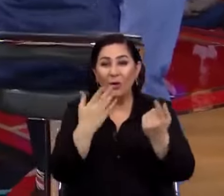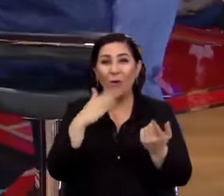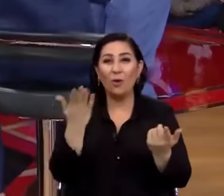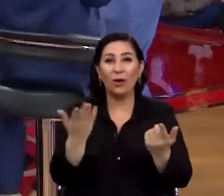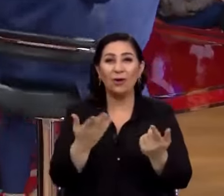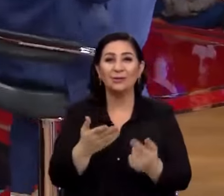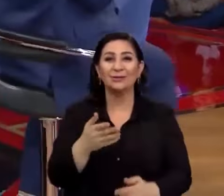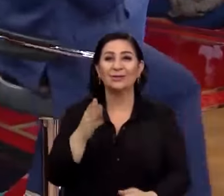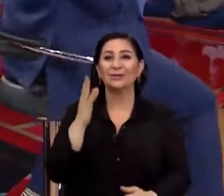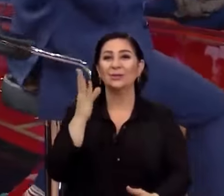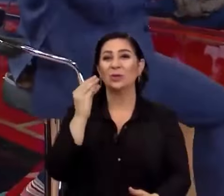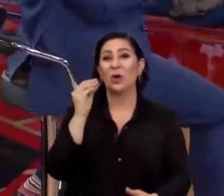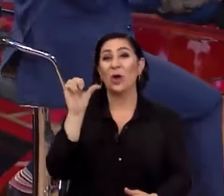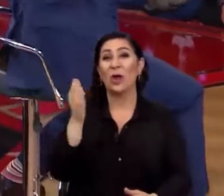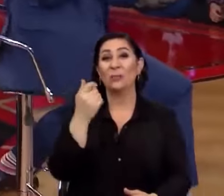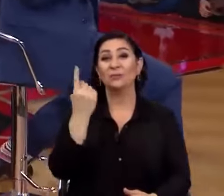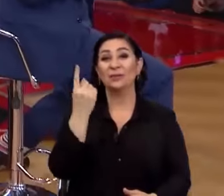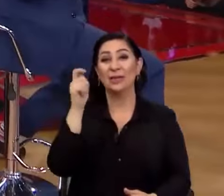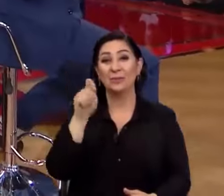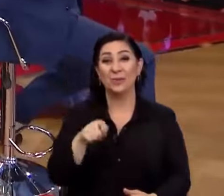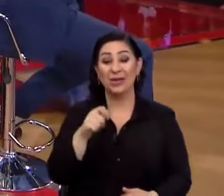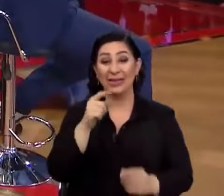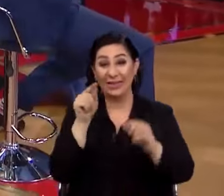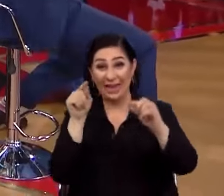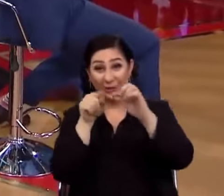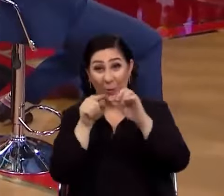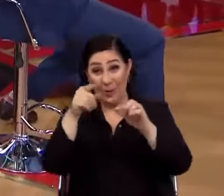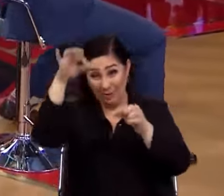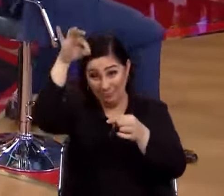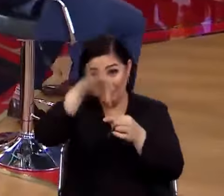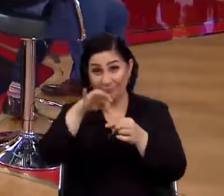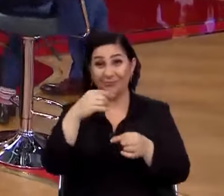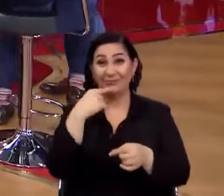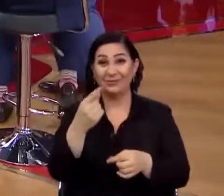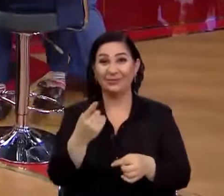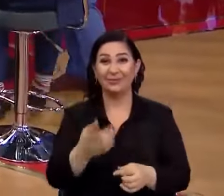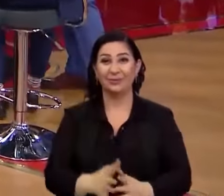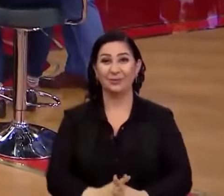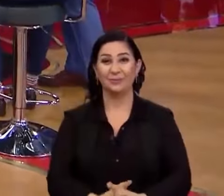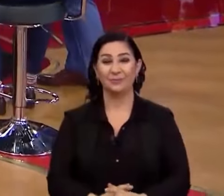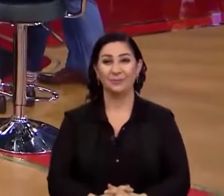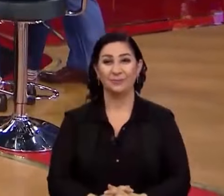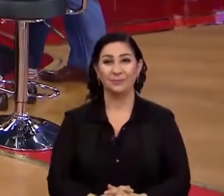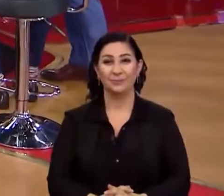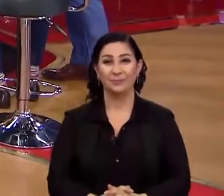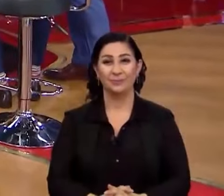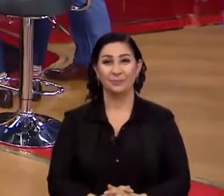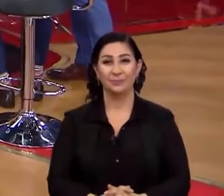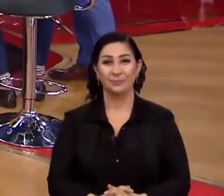O da çok önemli şey yapıyor o delikten sokulur mu Bak şurada deliği var gibi oradan sok oldu